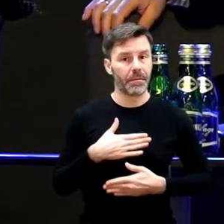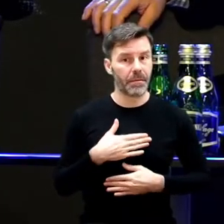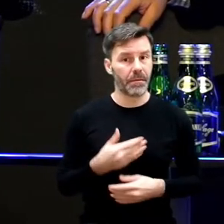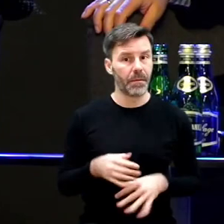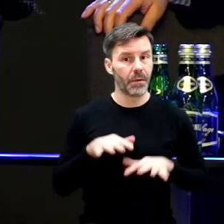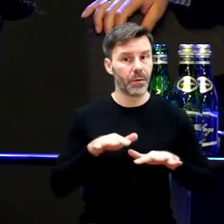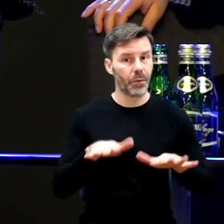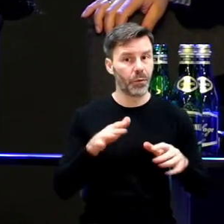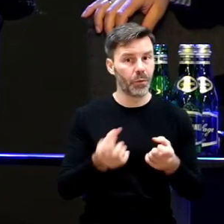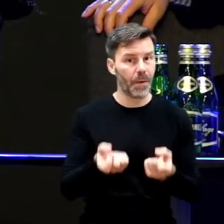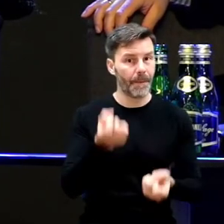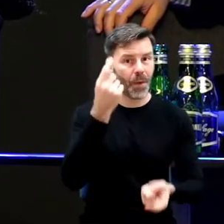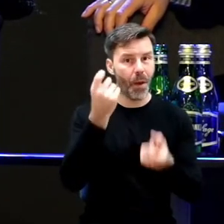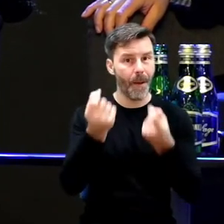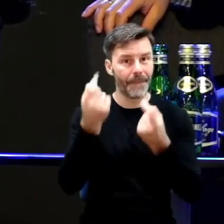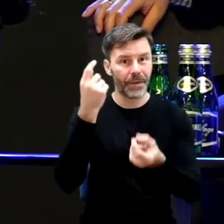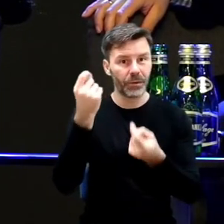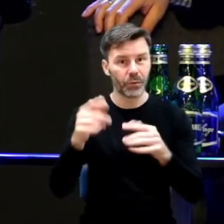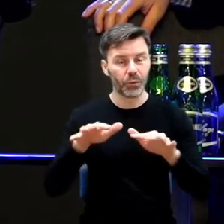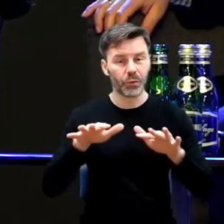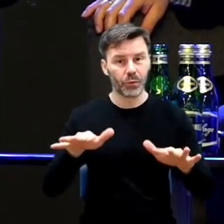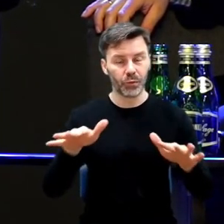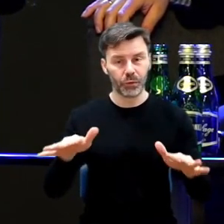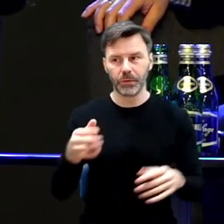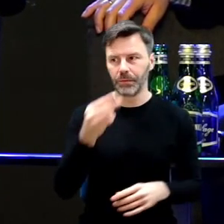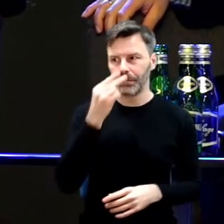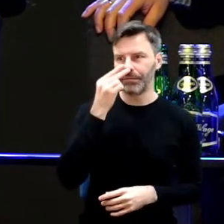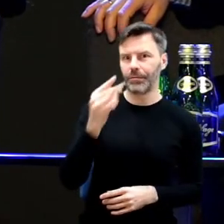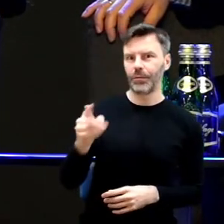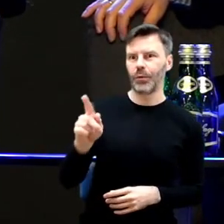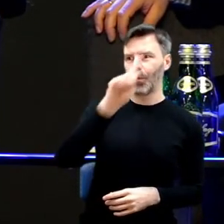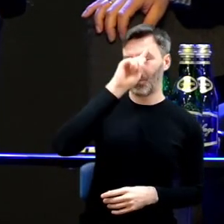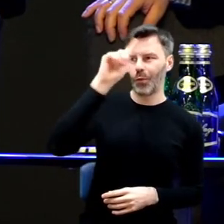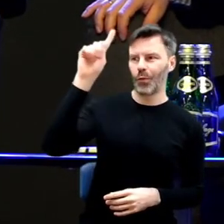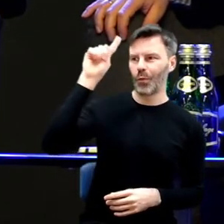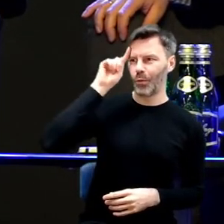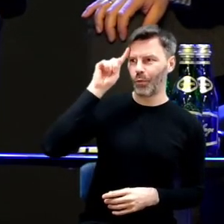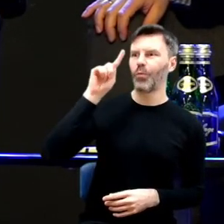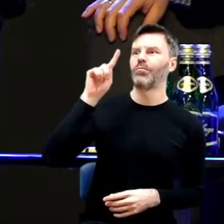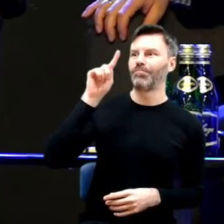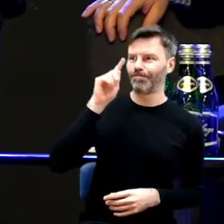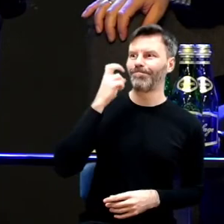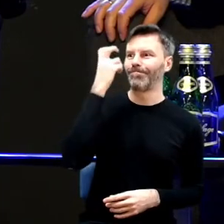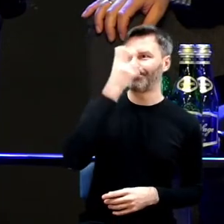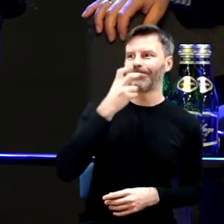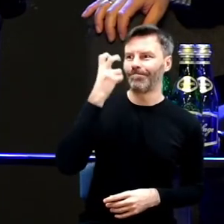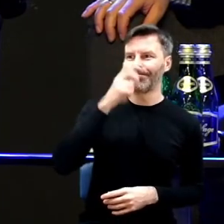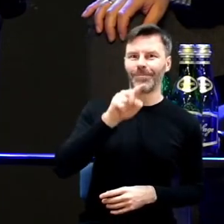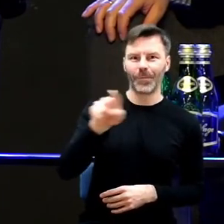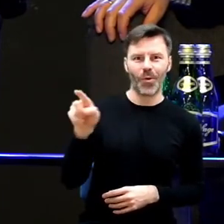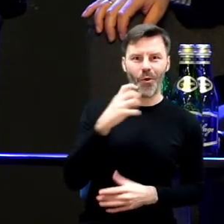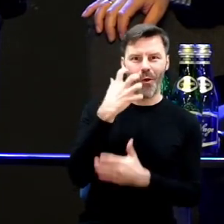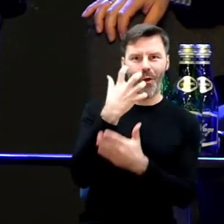przez mieszkańców, o czym świadczy ich zainteresowanie i korzystanie z tej oferty,